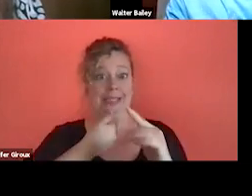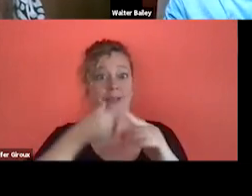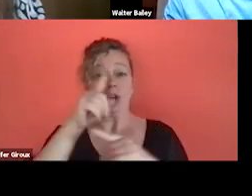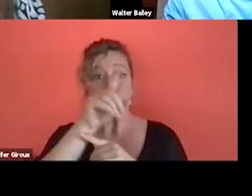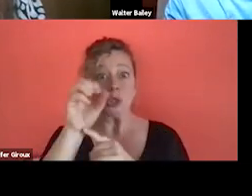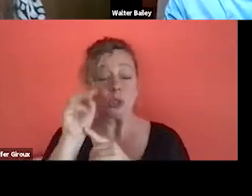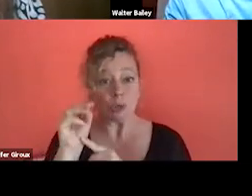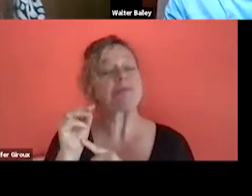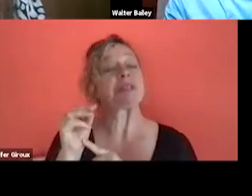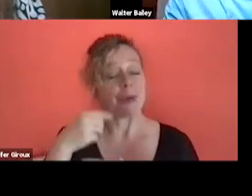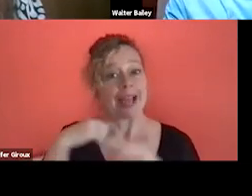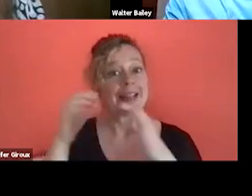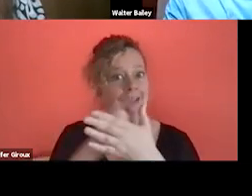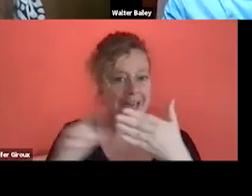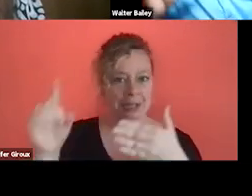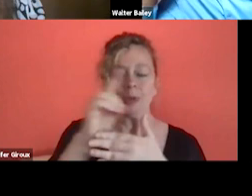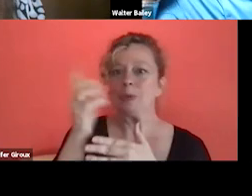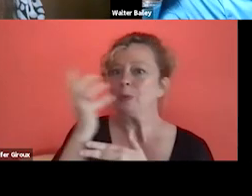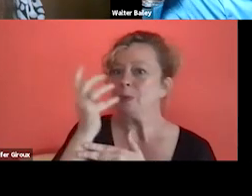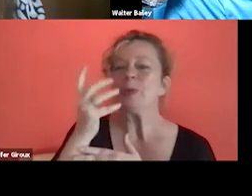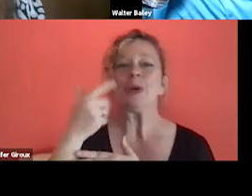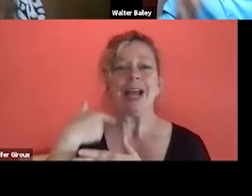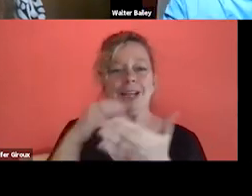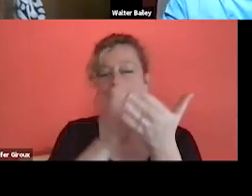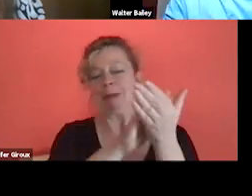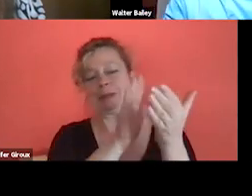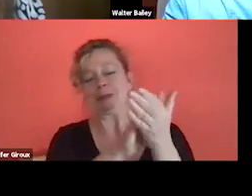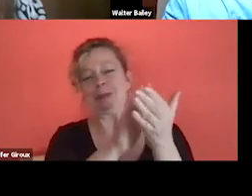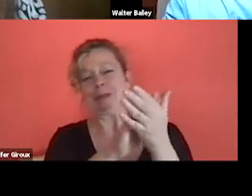Y así lo hice la semana siguiente, y obtuve los elogios de mi cliente,